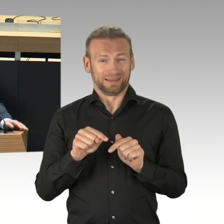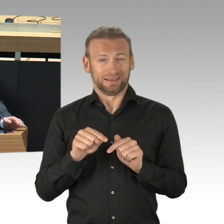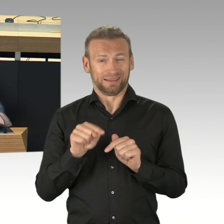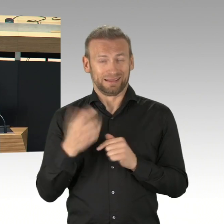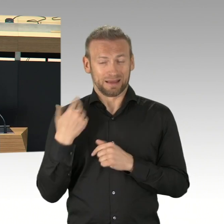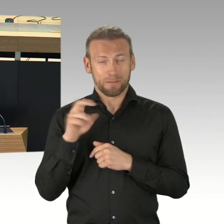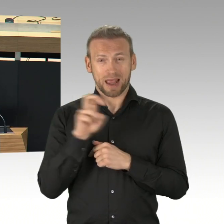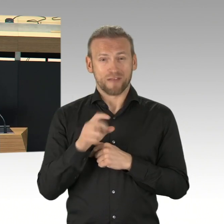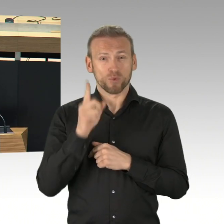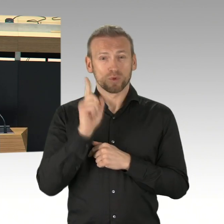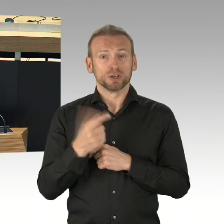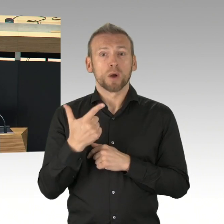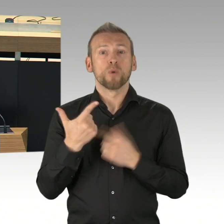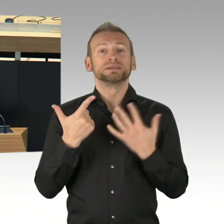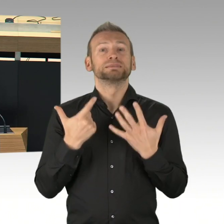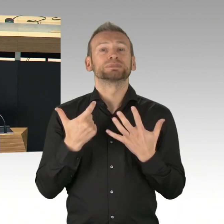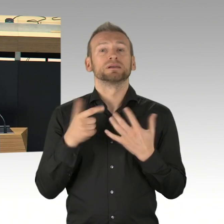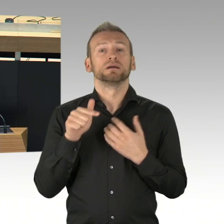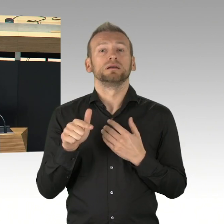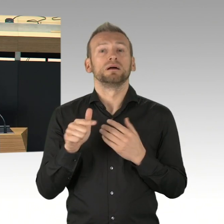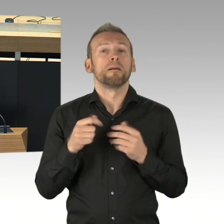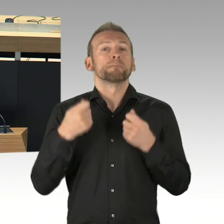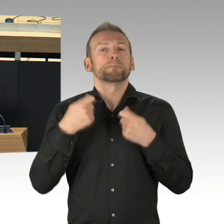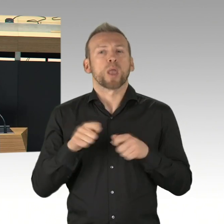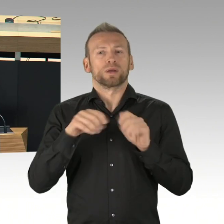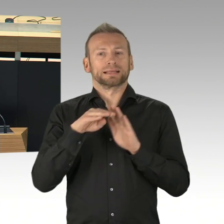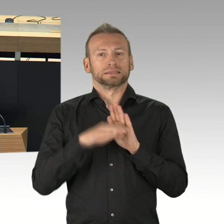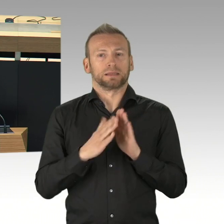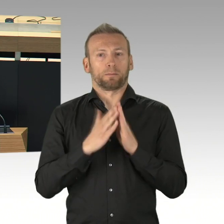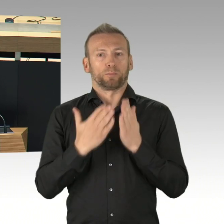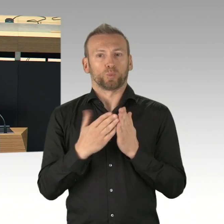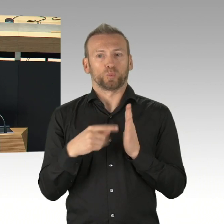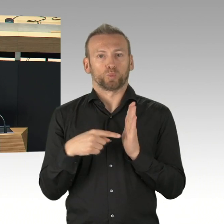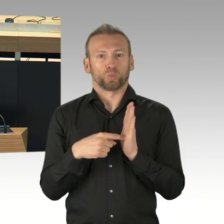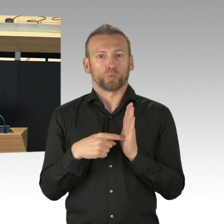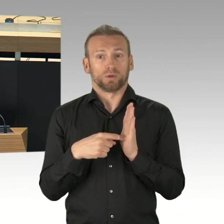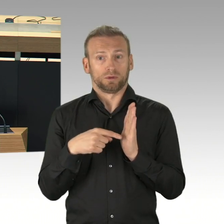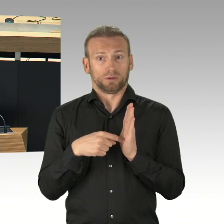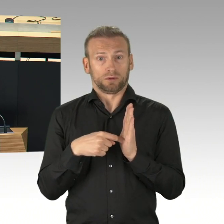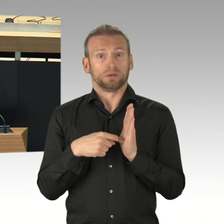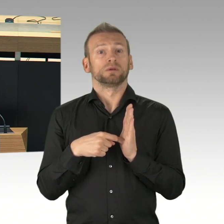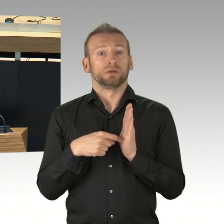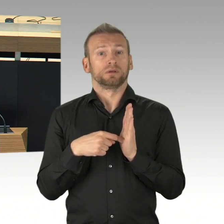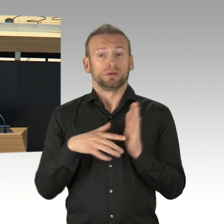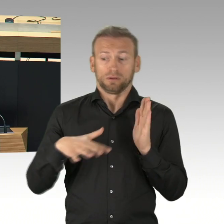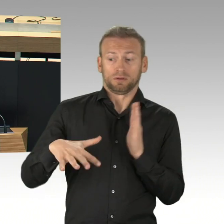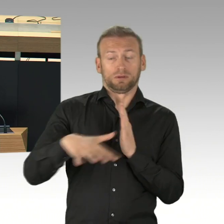unter besonderen Schutz gestellt werden müssen? Das ist doch ein Armutszeugnis für Ihre sozialistische Politik,